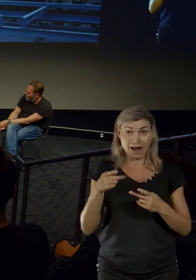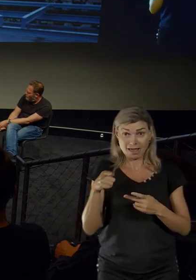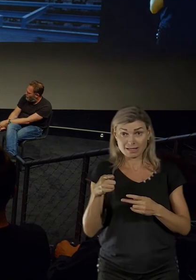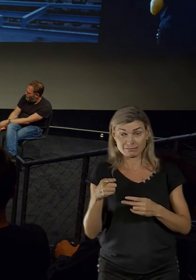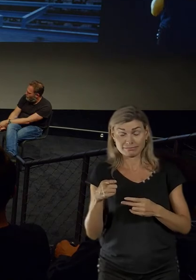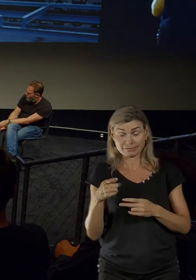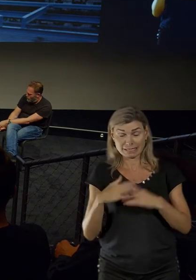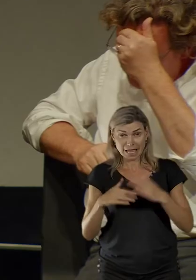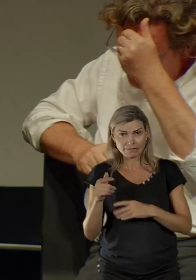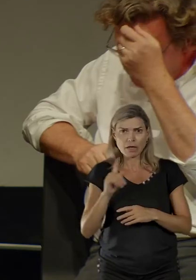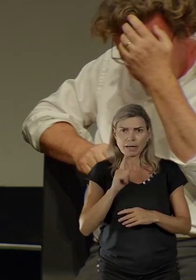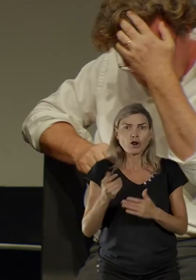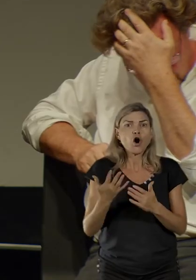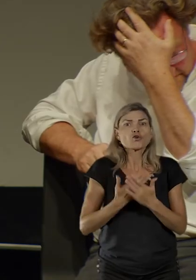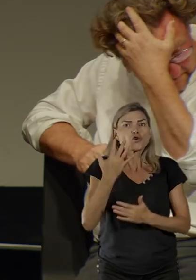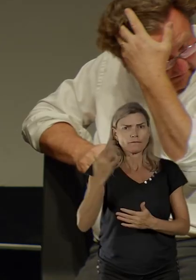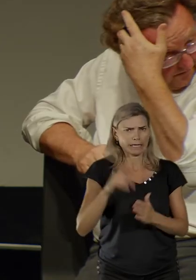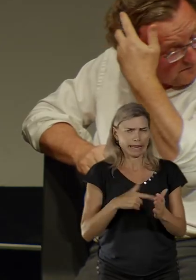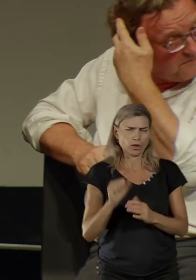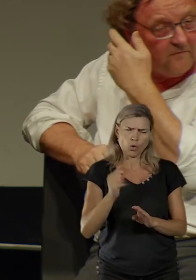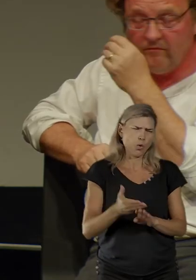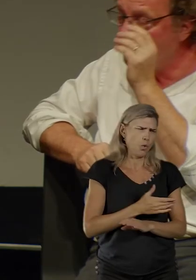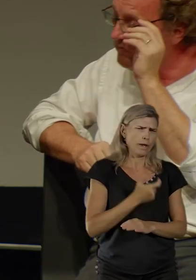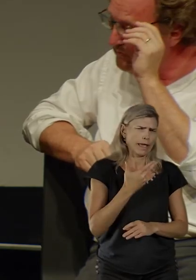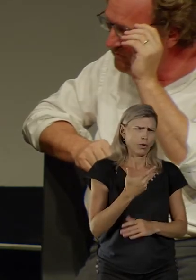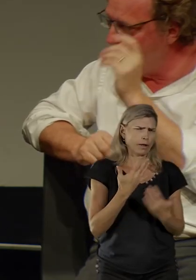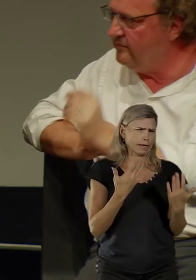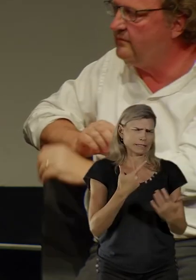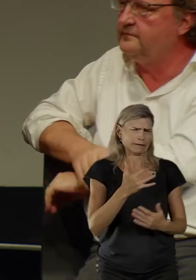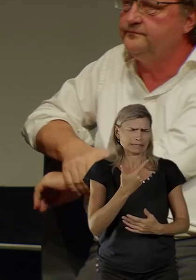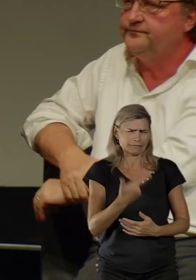let sledovaná. Ale prostě to nevzniklo... Ale původně měla spojovat ty východní